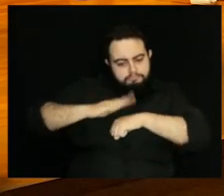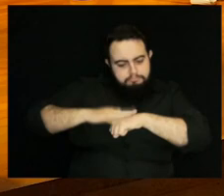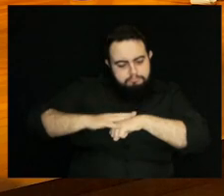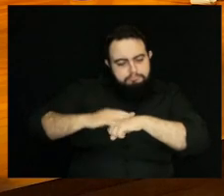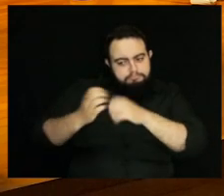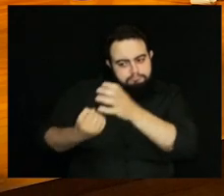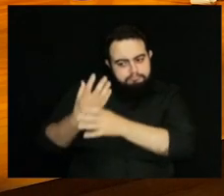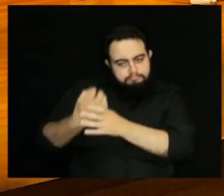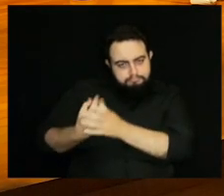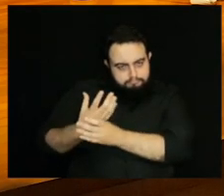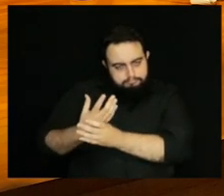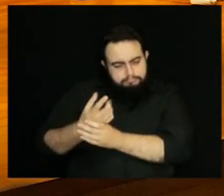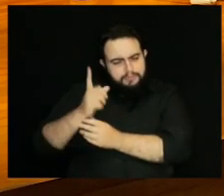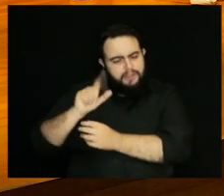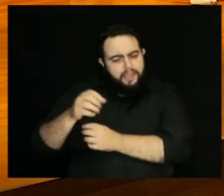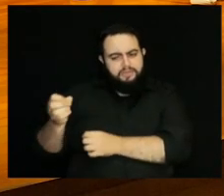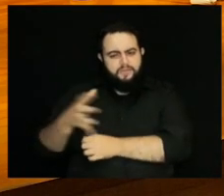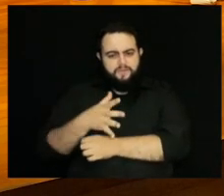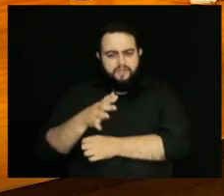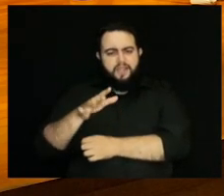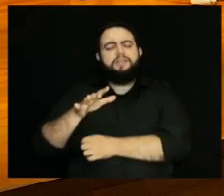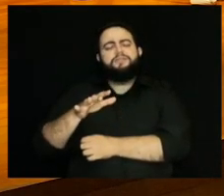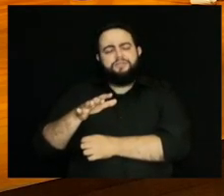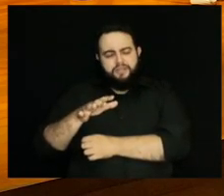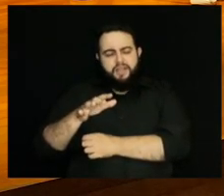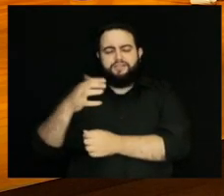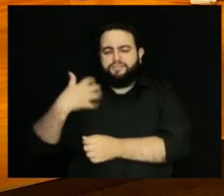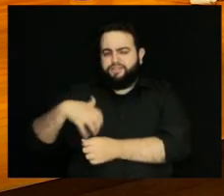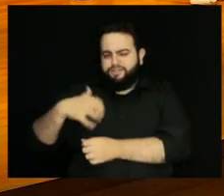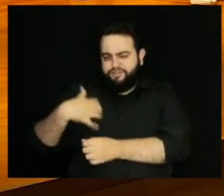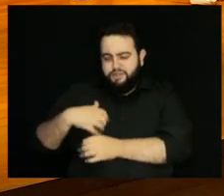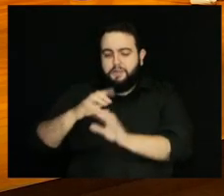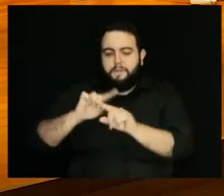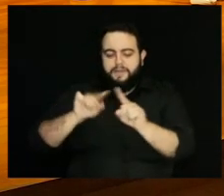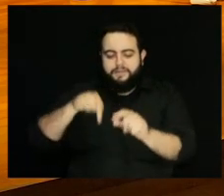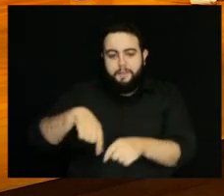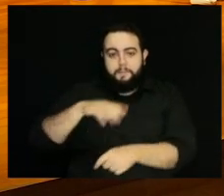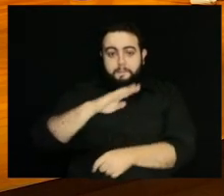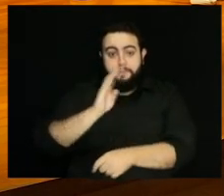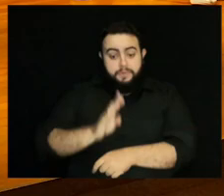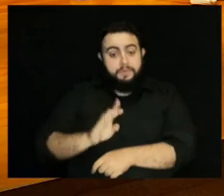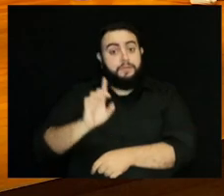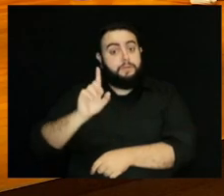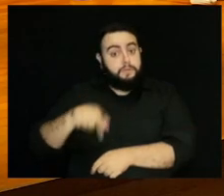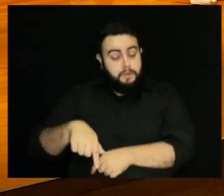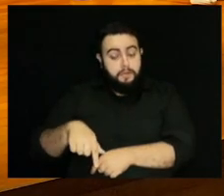anos e que no Brasil a gente tem desde dos anos 60. É basicamente a MPB toda de cantautores né